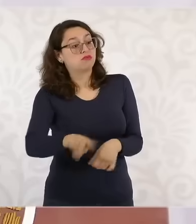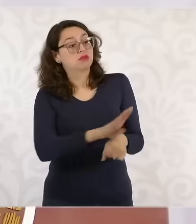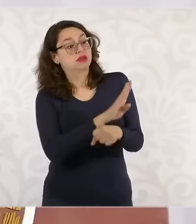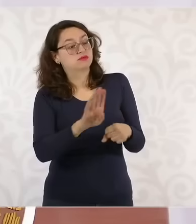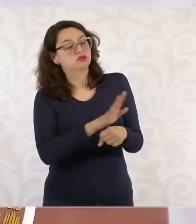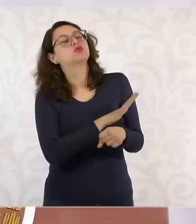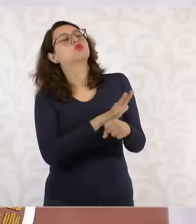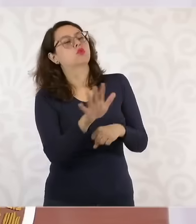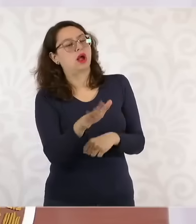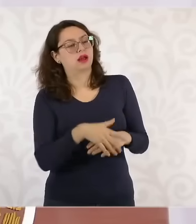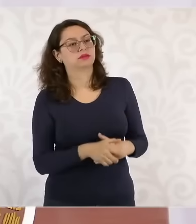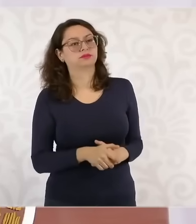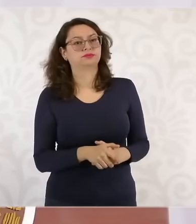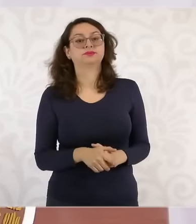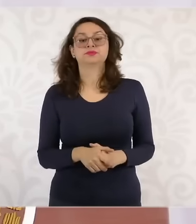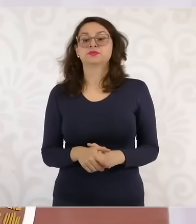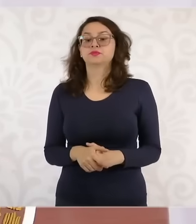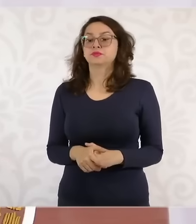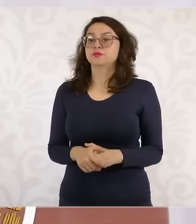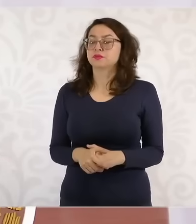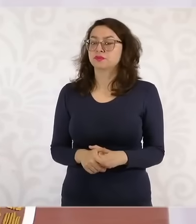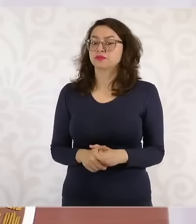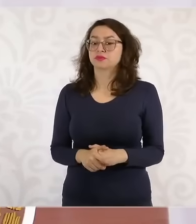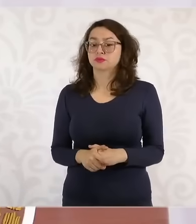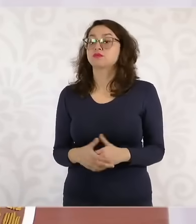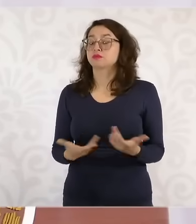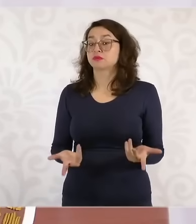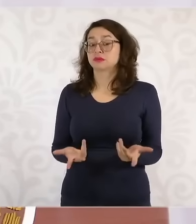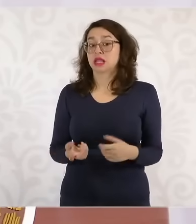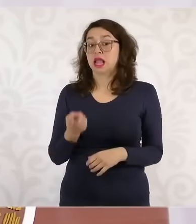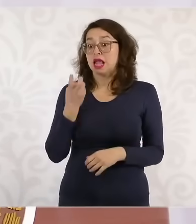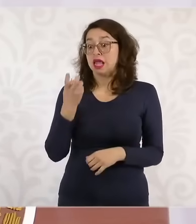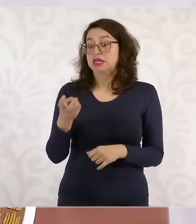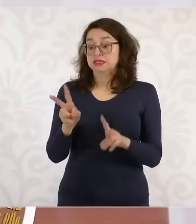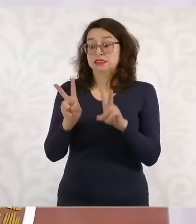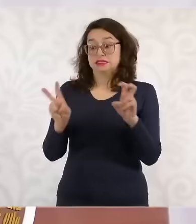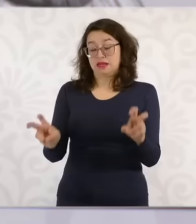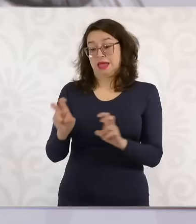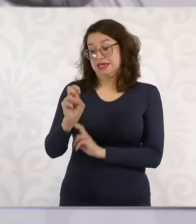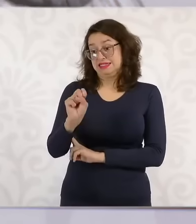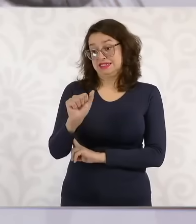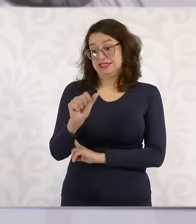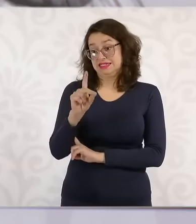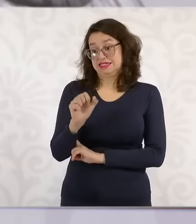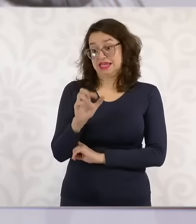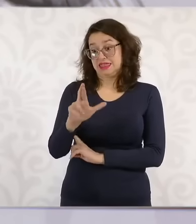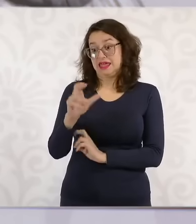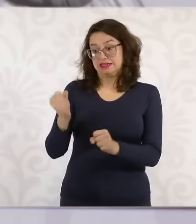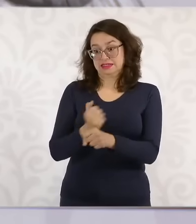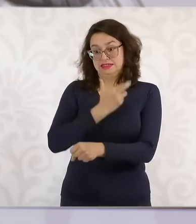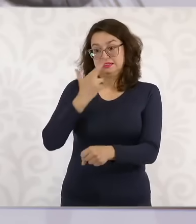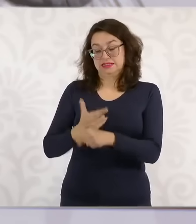Sí, es un tema que llevan muy bien el secretario de agricultura y recursos hidráulicos y todo y